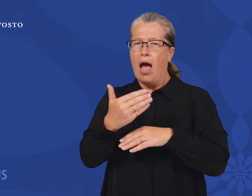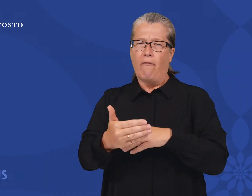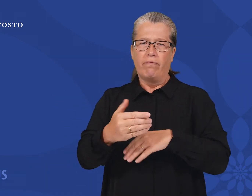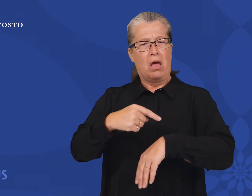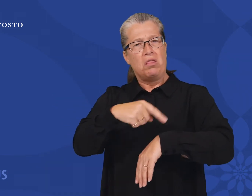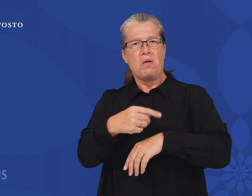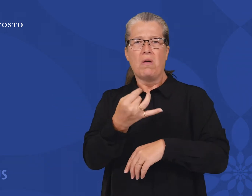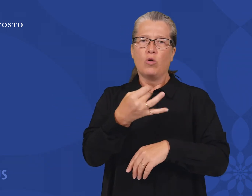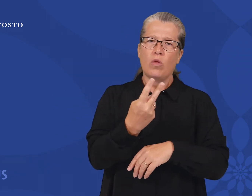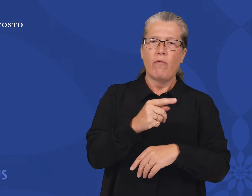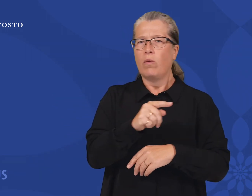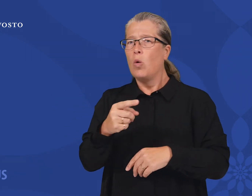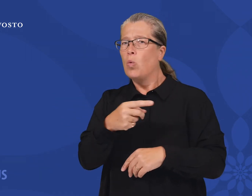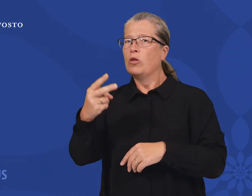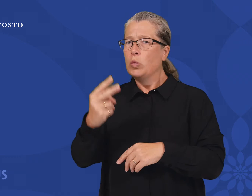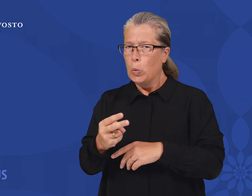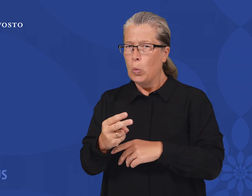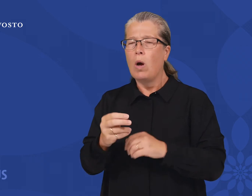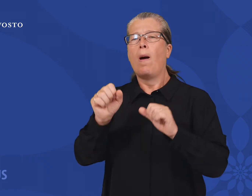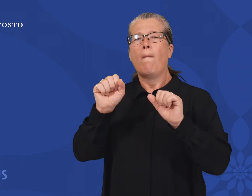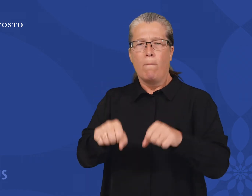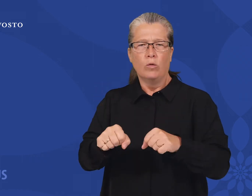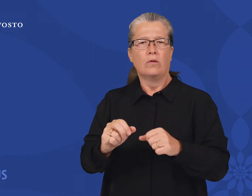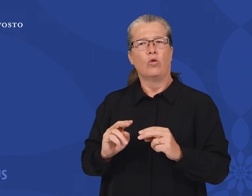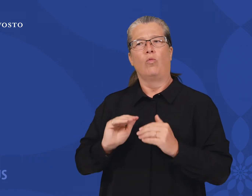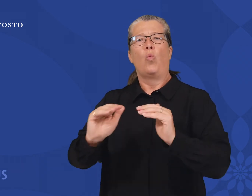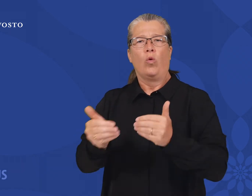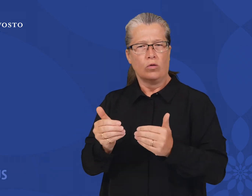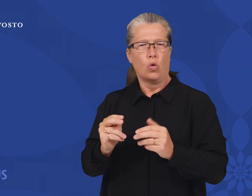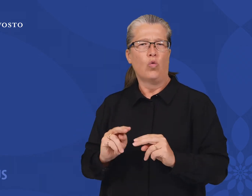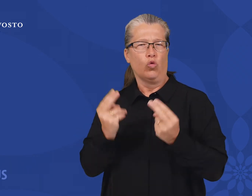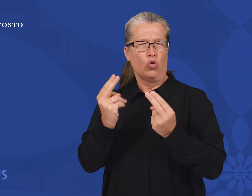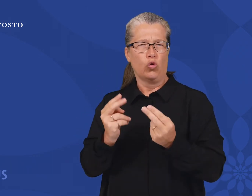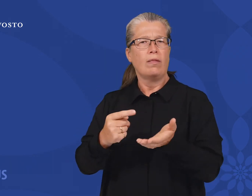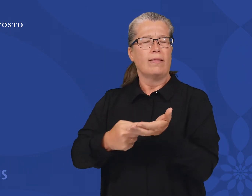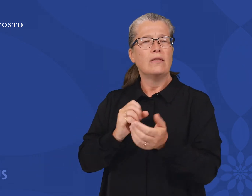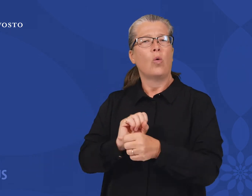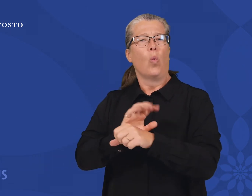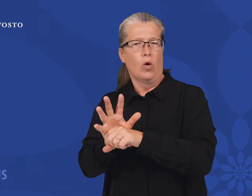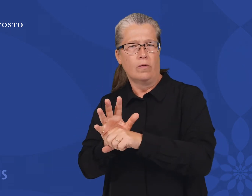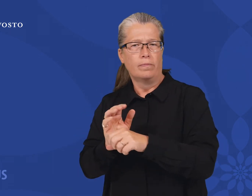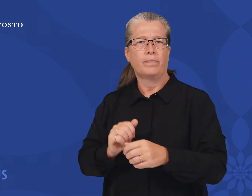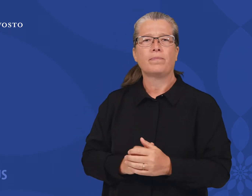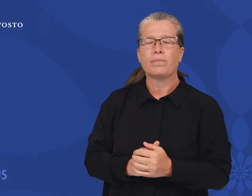ett andra test 72–120 timmar efter inresan.